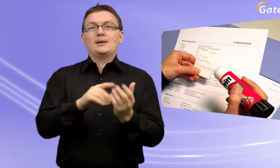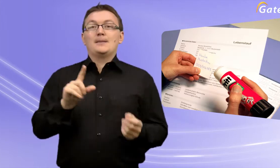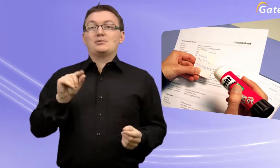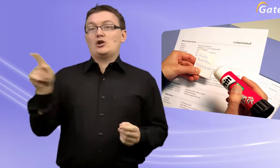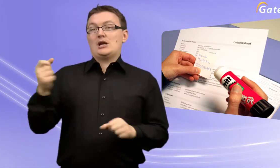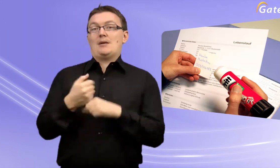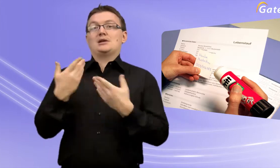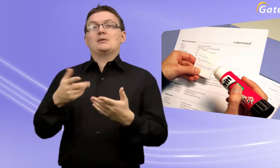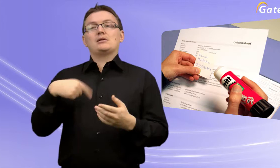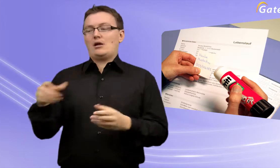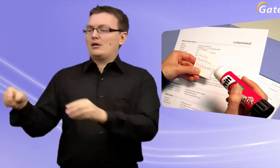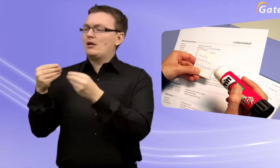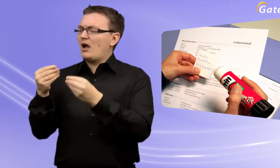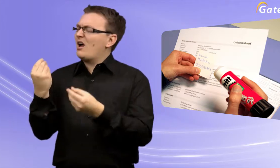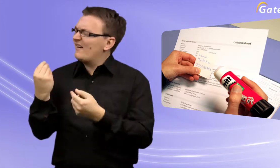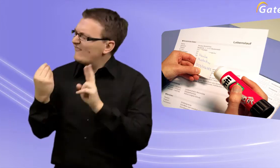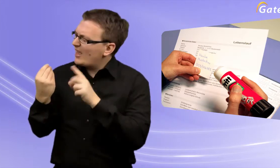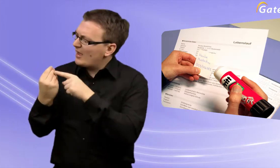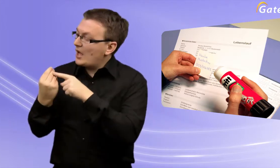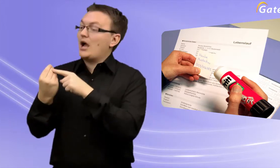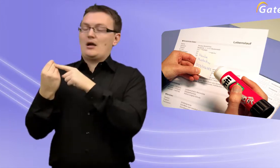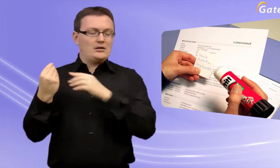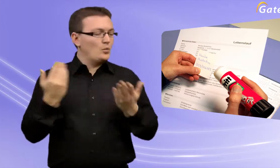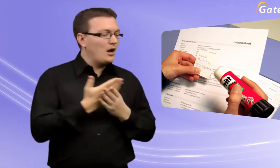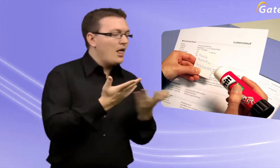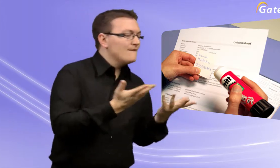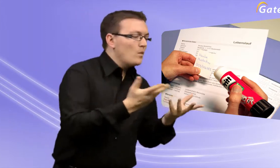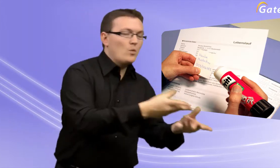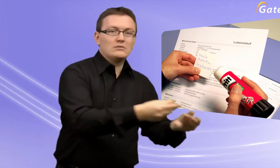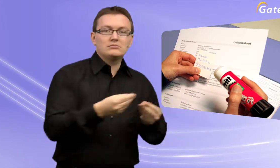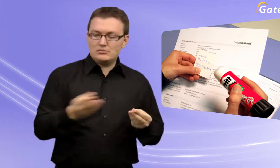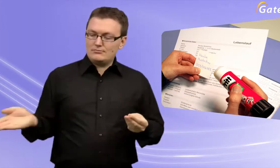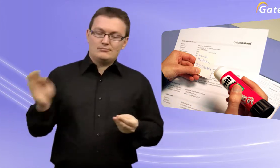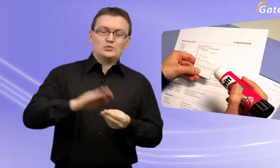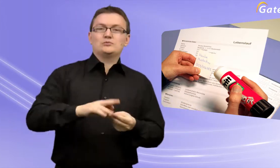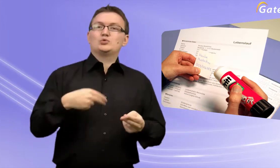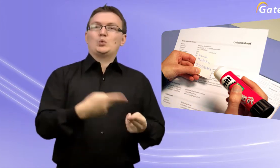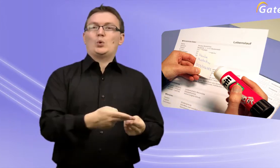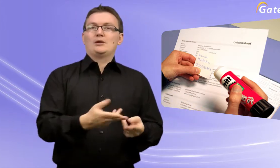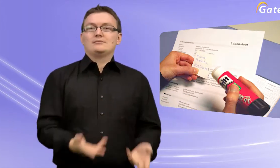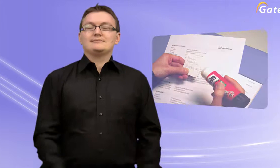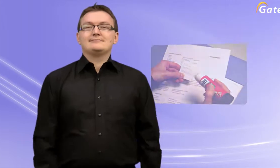Wenn der Arbeitgeber dann ihr loses Foto findet, kann er es Ihrer Bewerbung zuordnen.